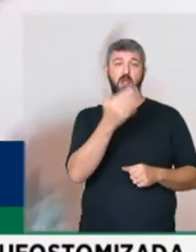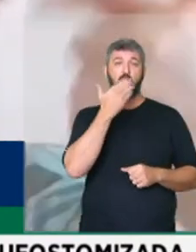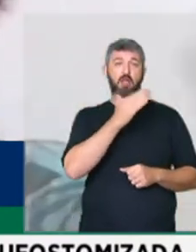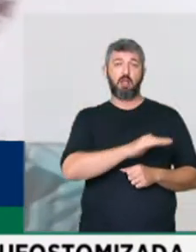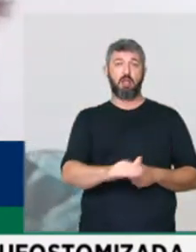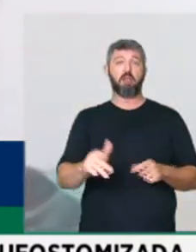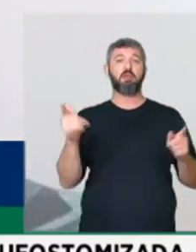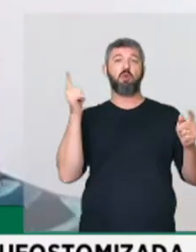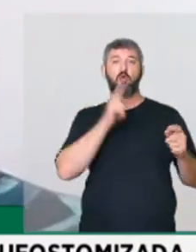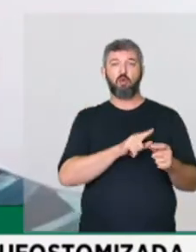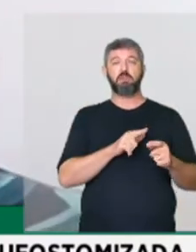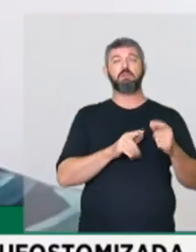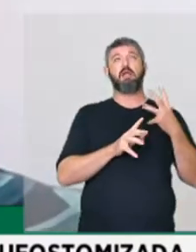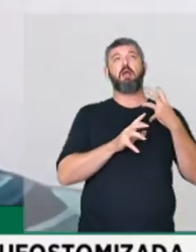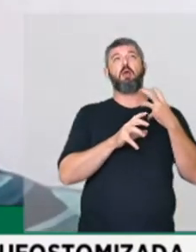ASPECTOS. -- [PRESIDENTE]: COMO